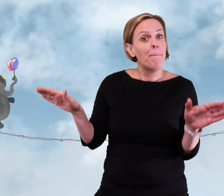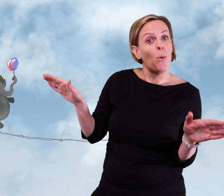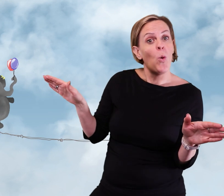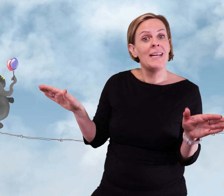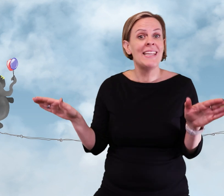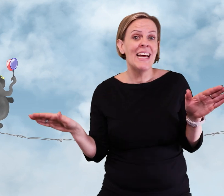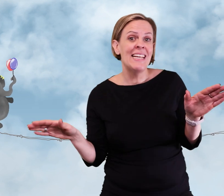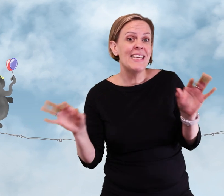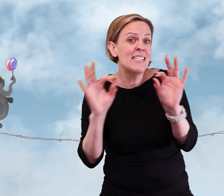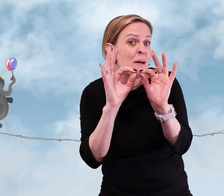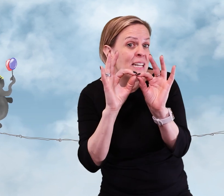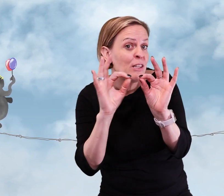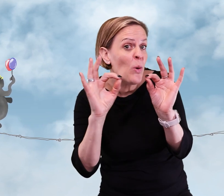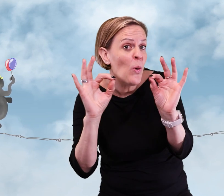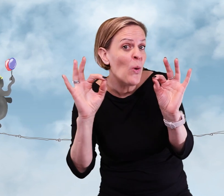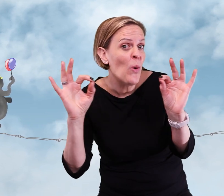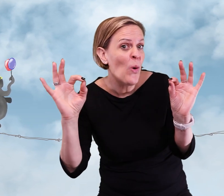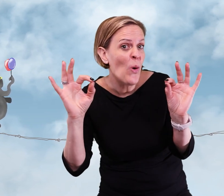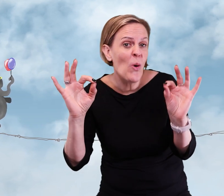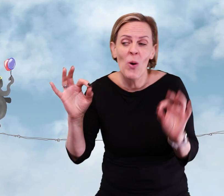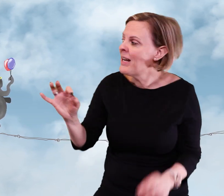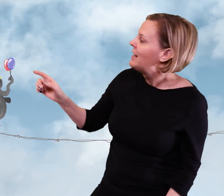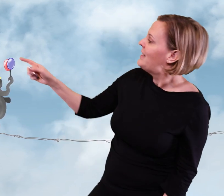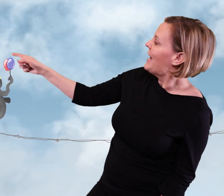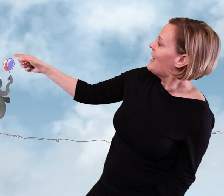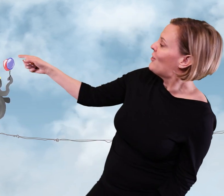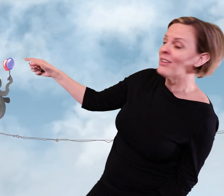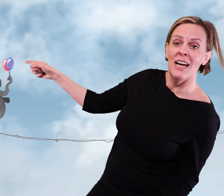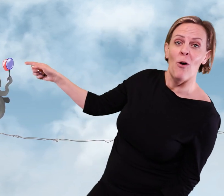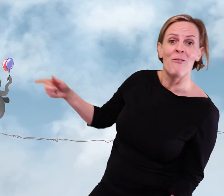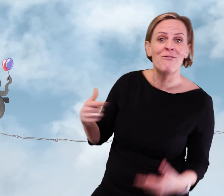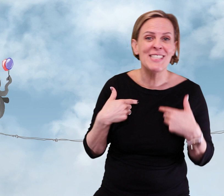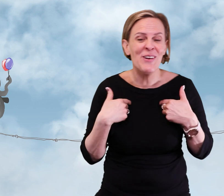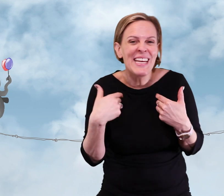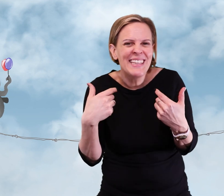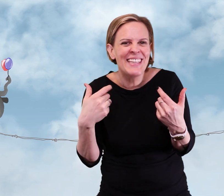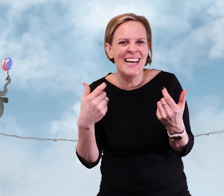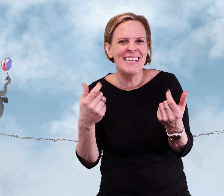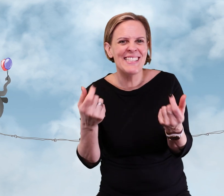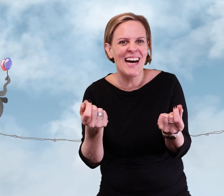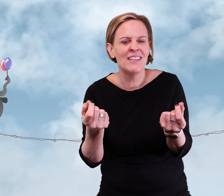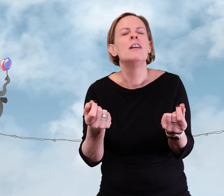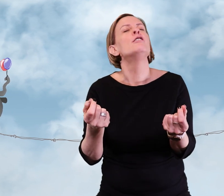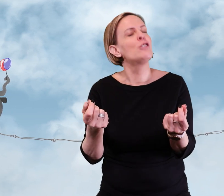på en liten spindeltråd det tyckte dom var så intressant